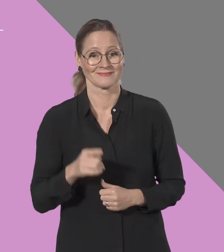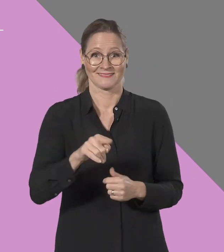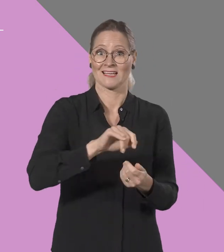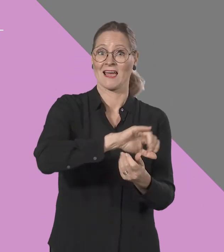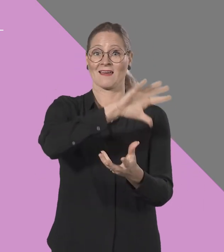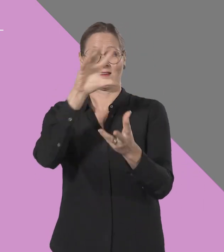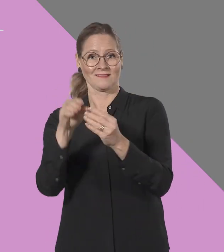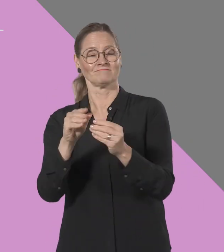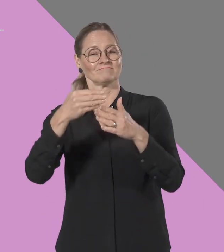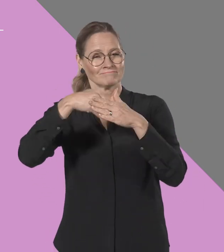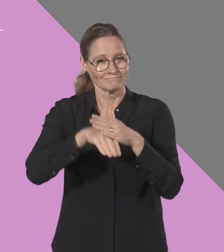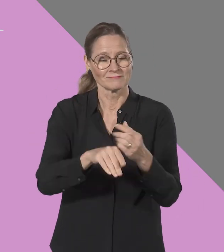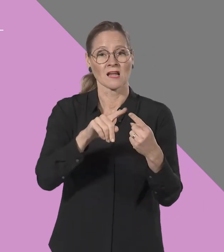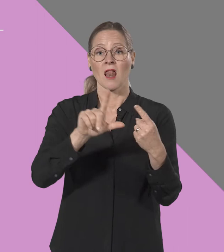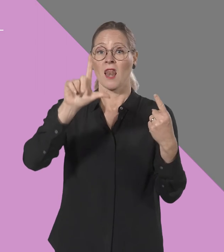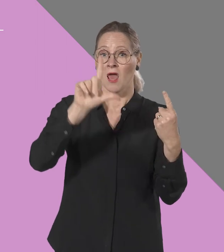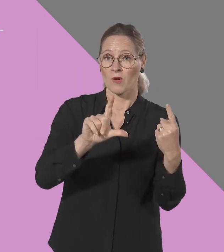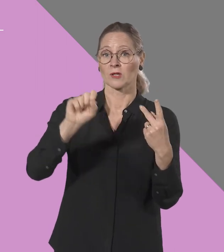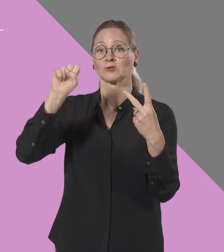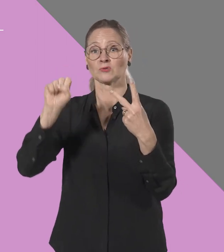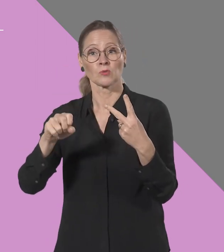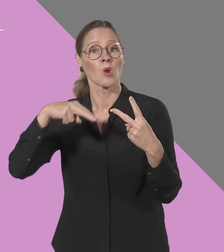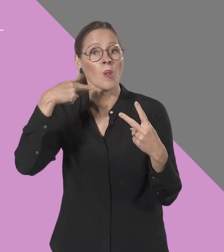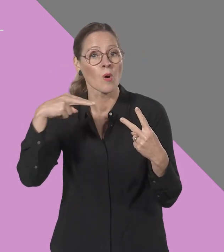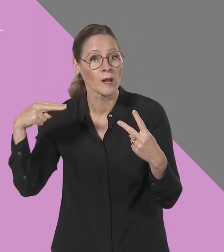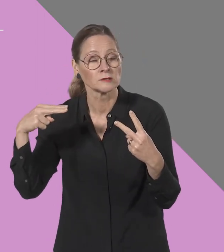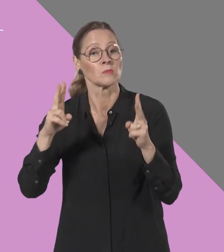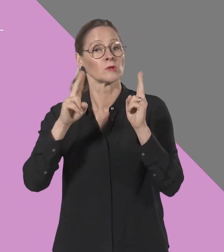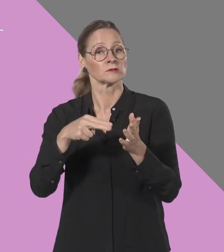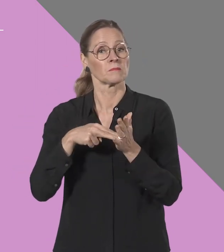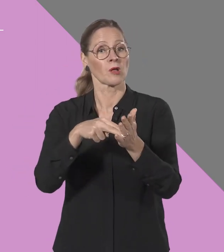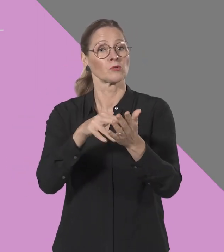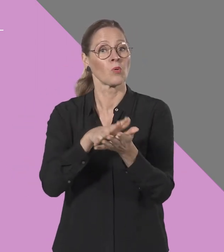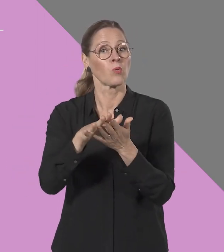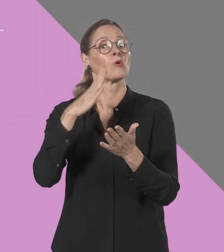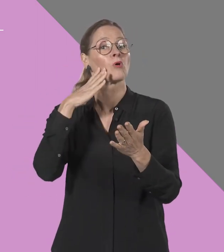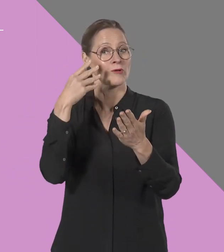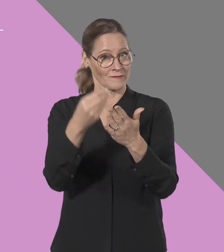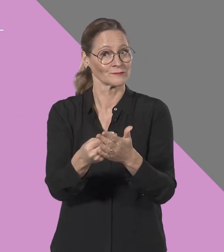Pakettiin sisältyvät lauantain ja sunnuntain lounaat sekä matkakulukorvaus.